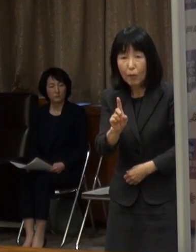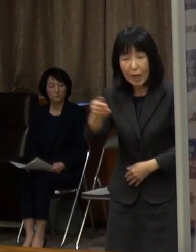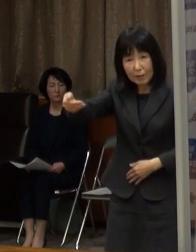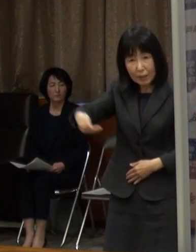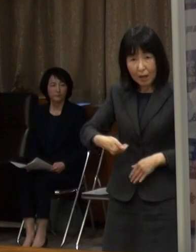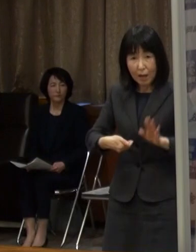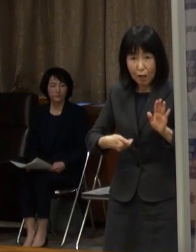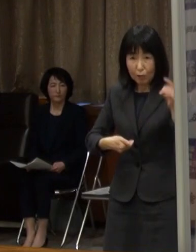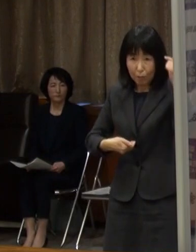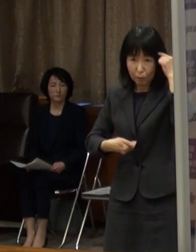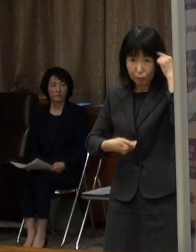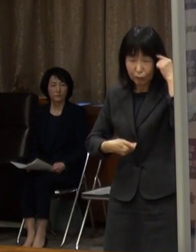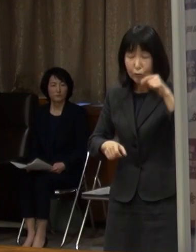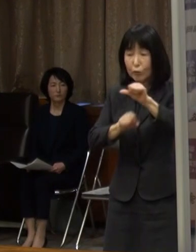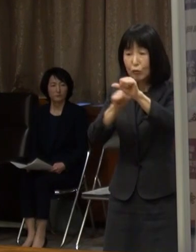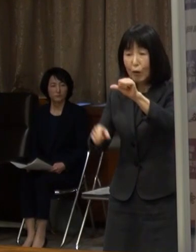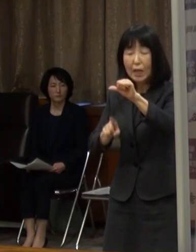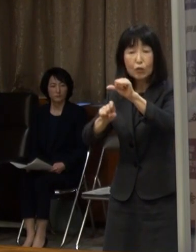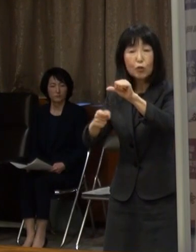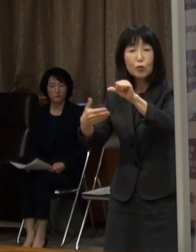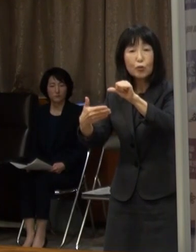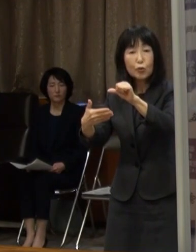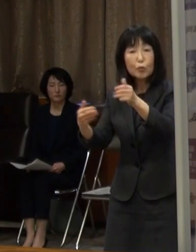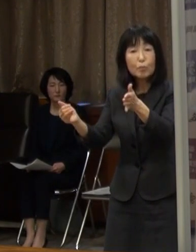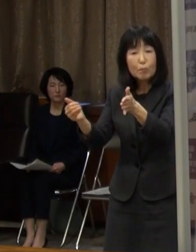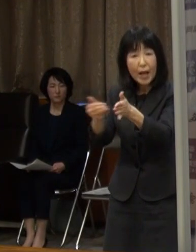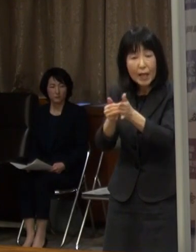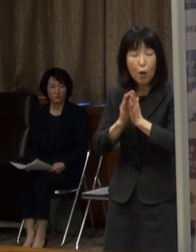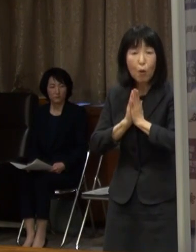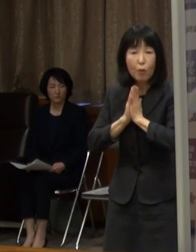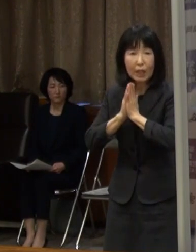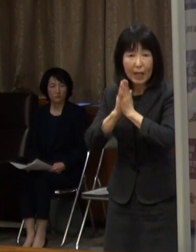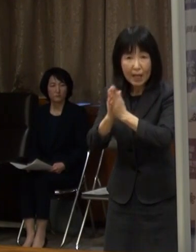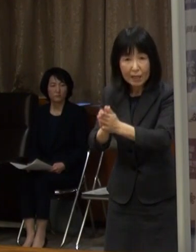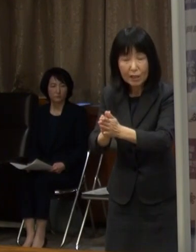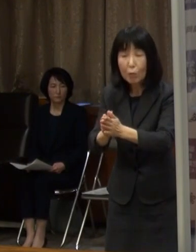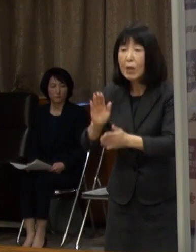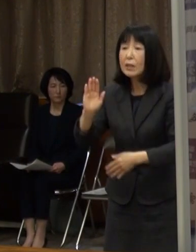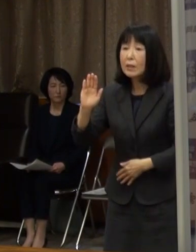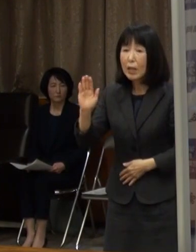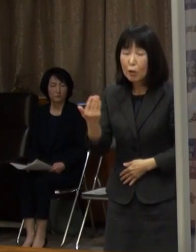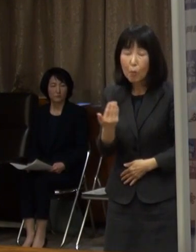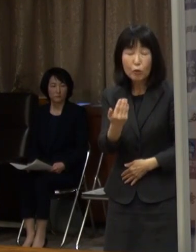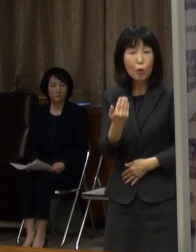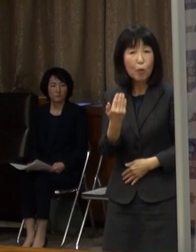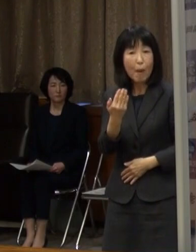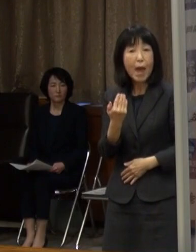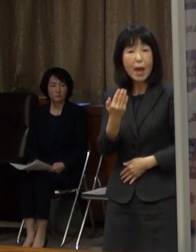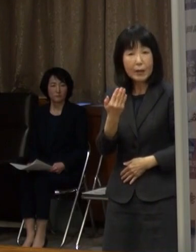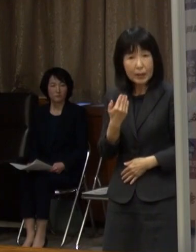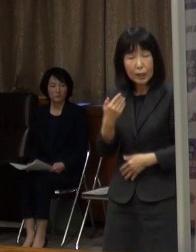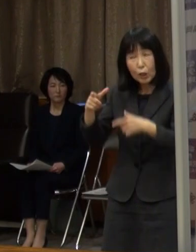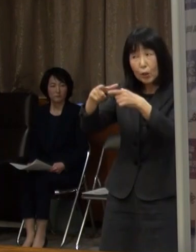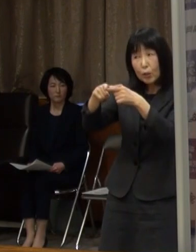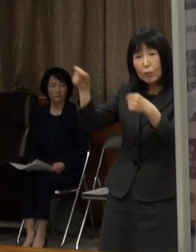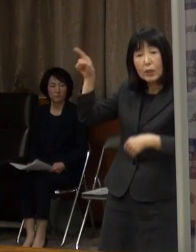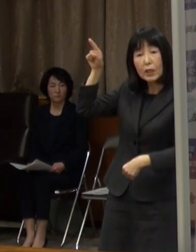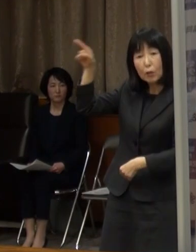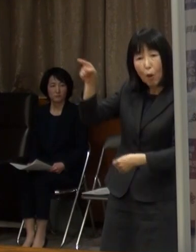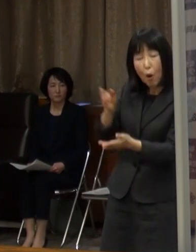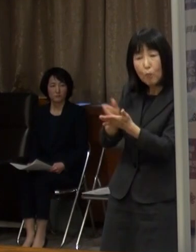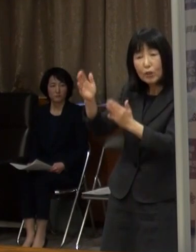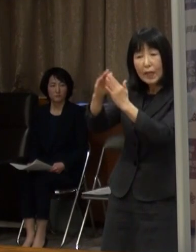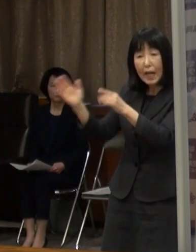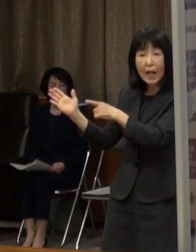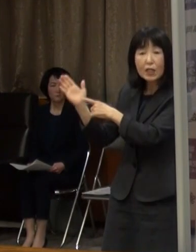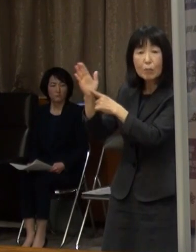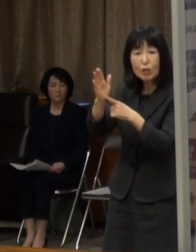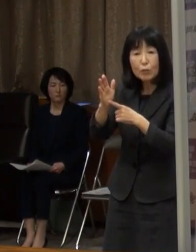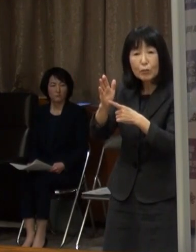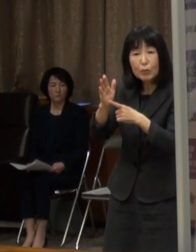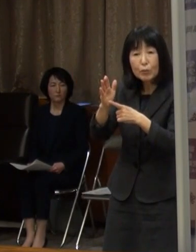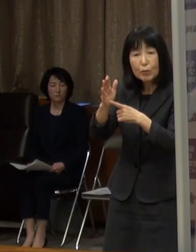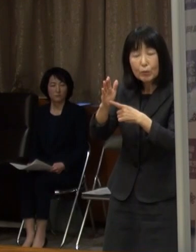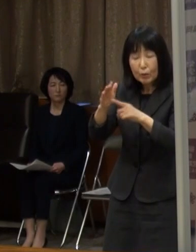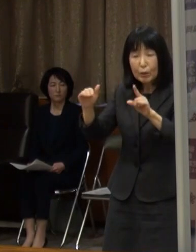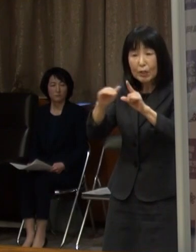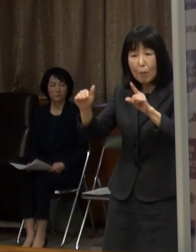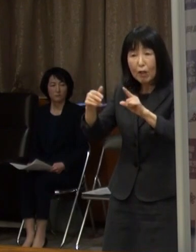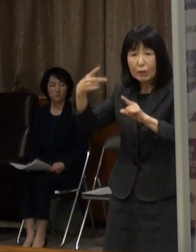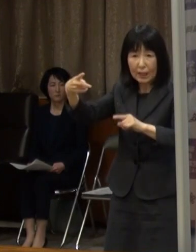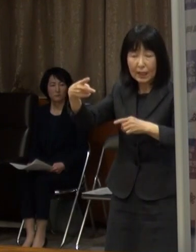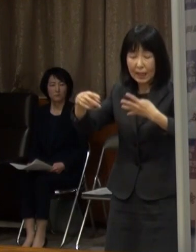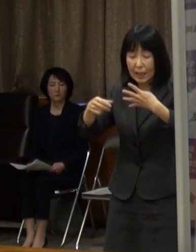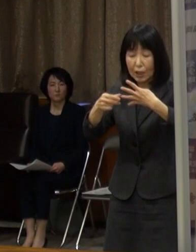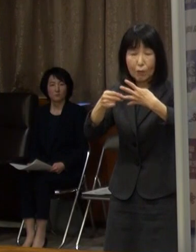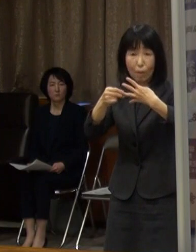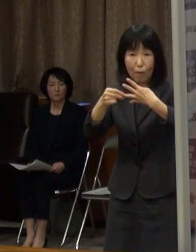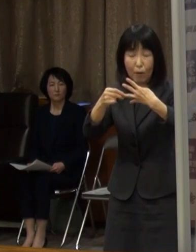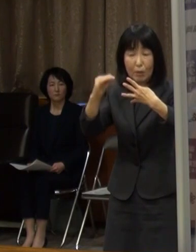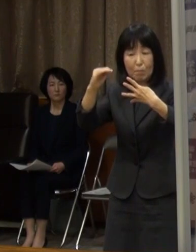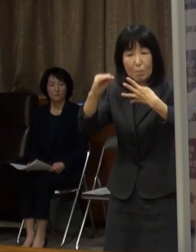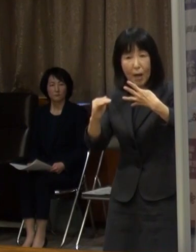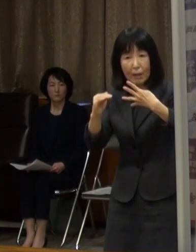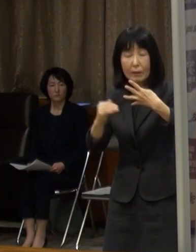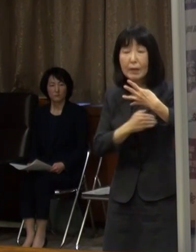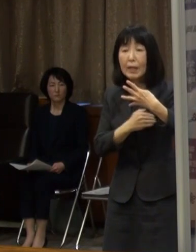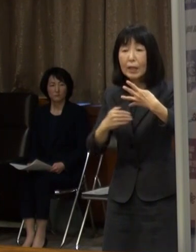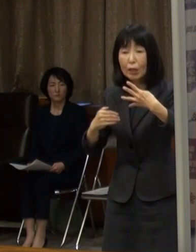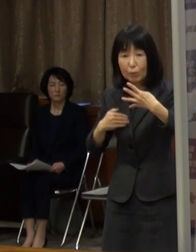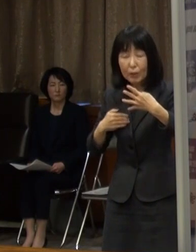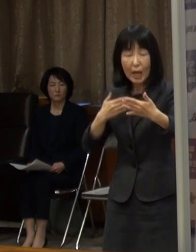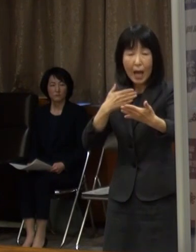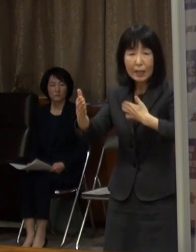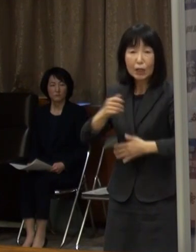５月１９日までの間を要請期間としていますが これより前に国の分科会が示すステージ２相当以下になる傾向が明らかになってきた場合には